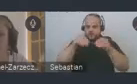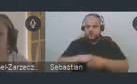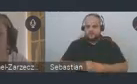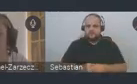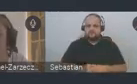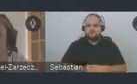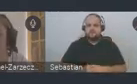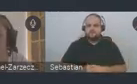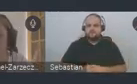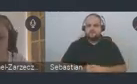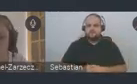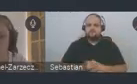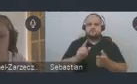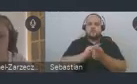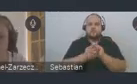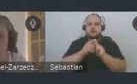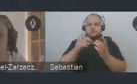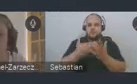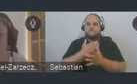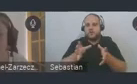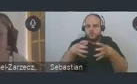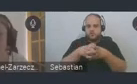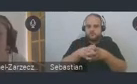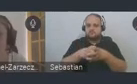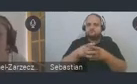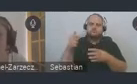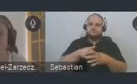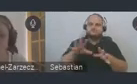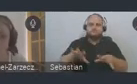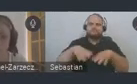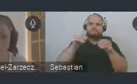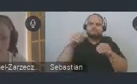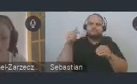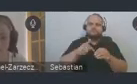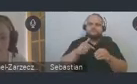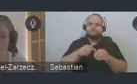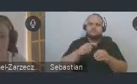Jak się nam spotyka nowa grupa, takie wprowadzenie musi być bardziej rozbudowane.